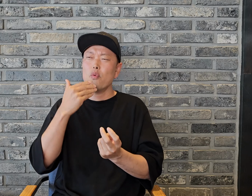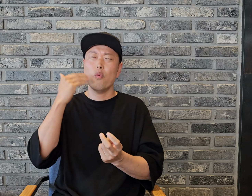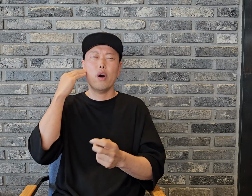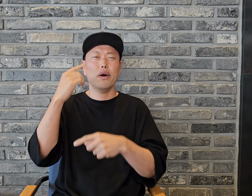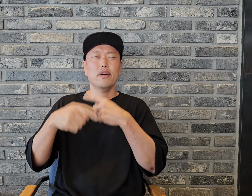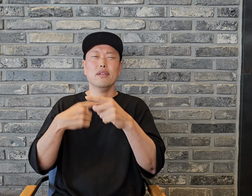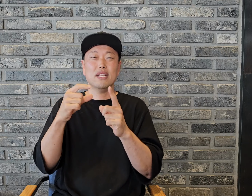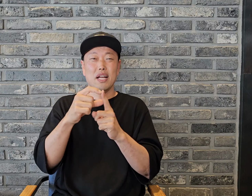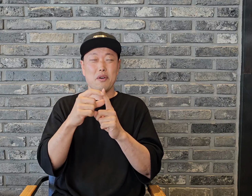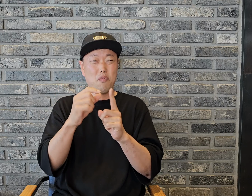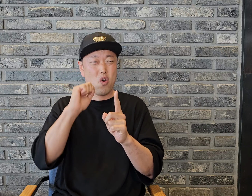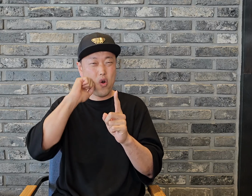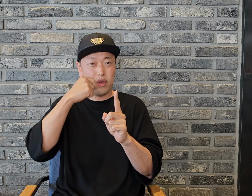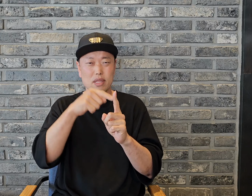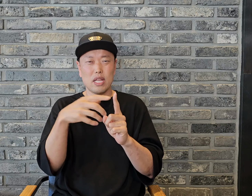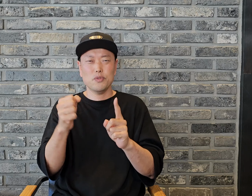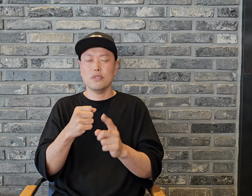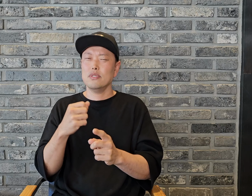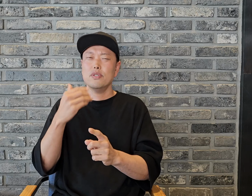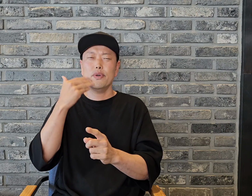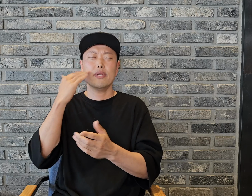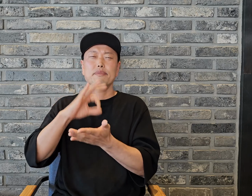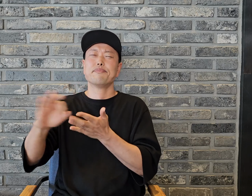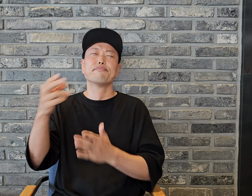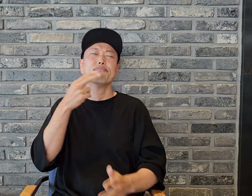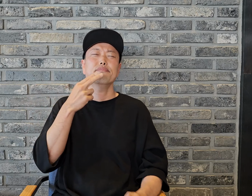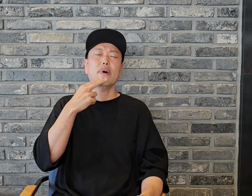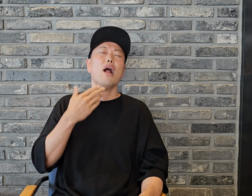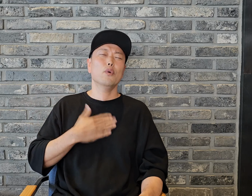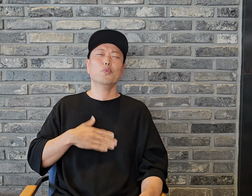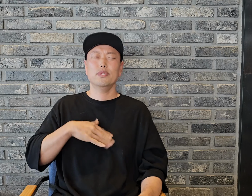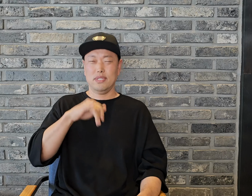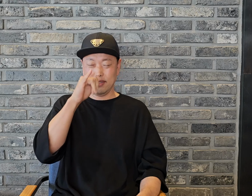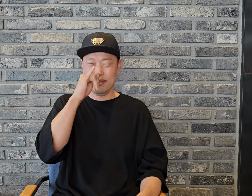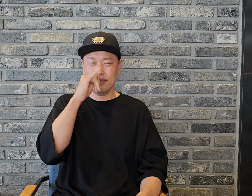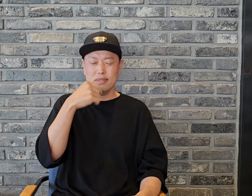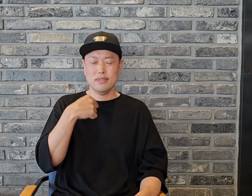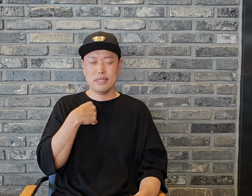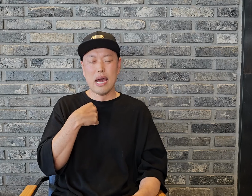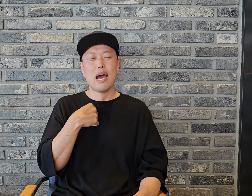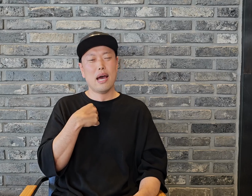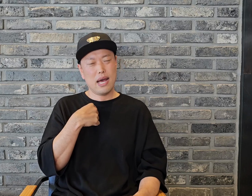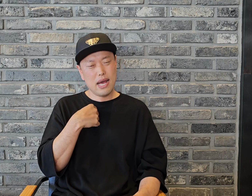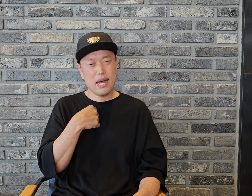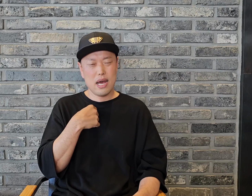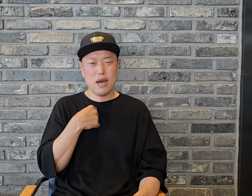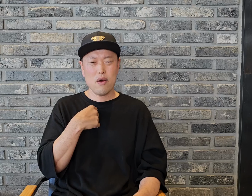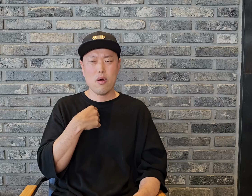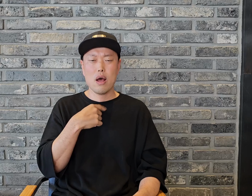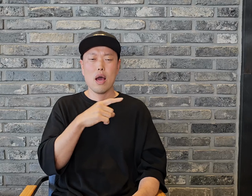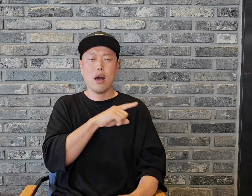Gehörlose neigen dazu, schwierige Wörter in der Gebärdensprache nicht zu verwenden. Ich weiß, dass. Ah...!